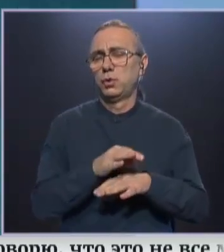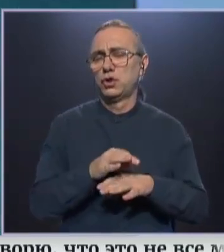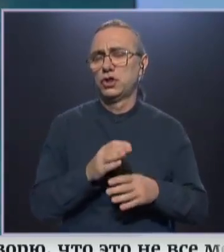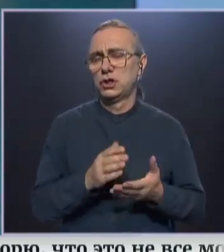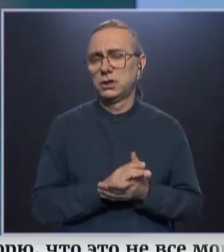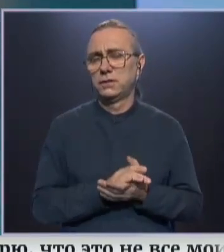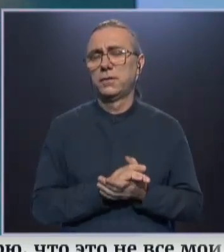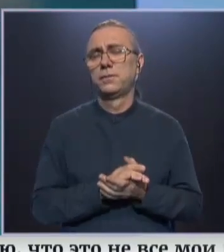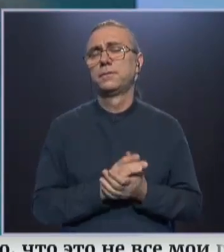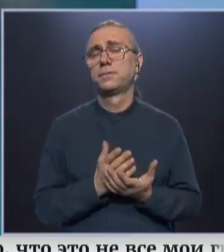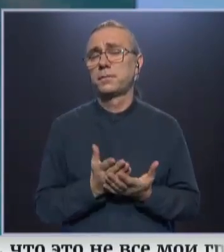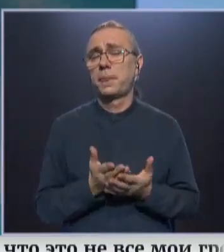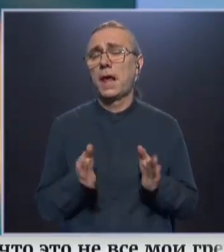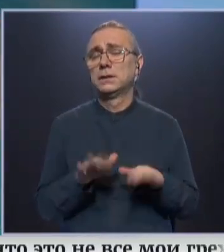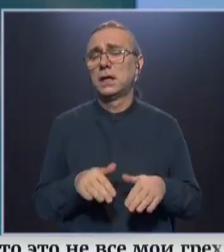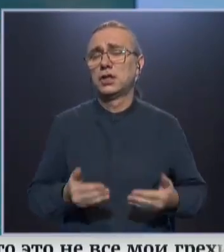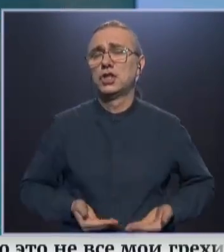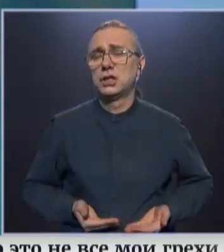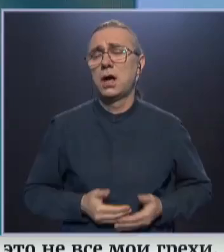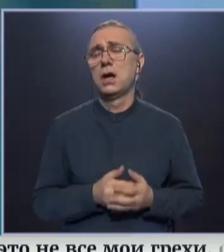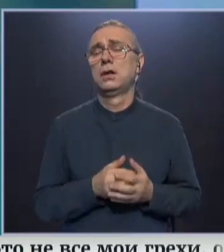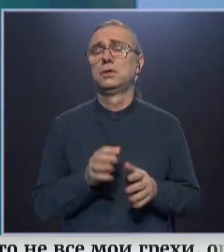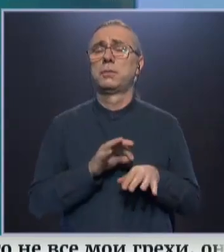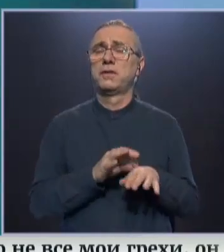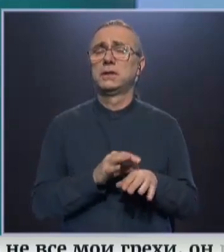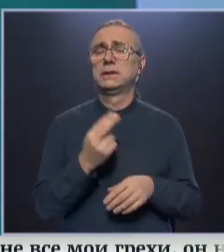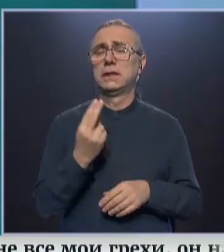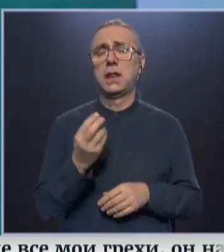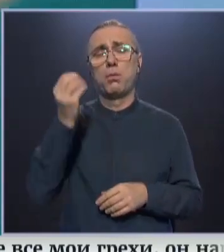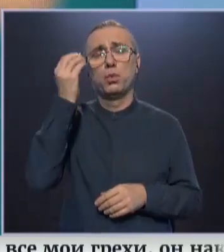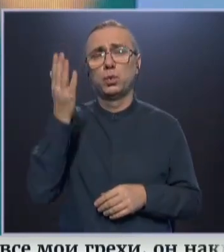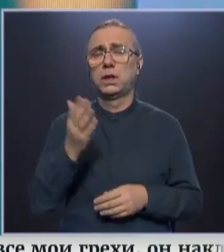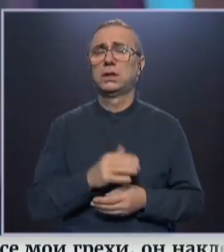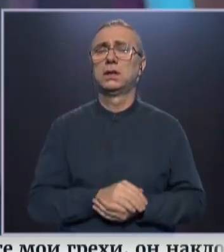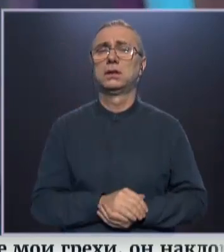преимуществу Богу и проводятся целомудренно они не ставятся